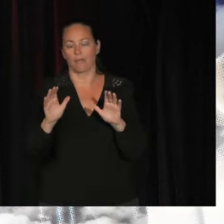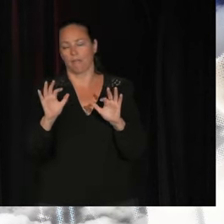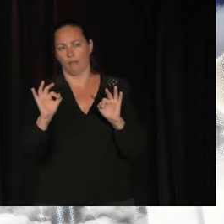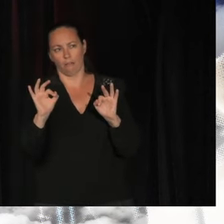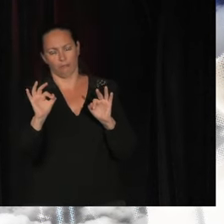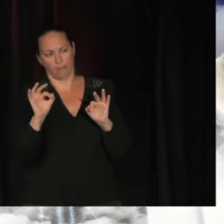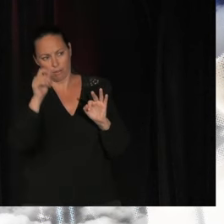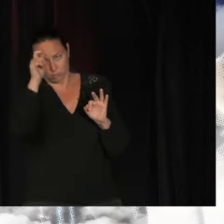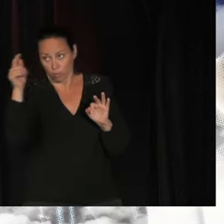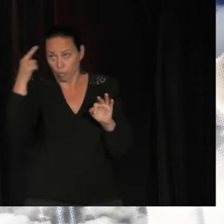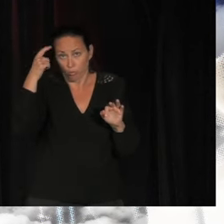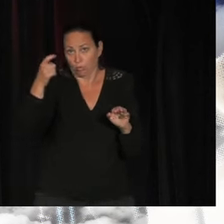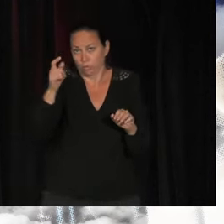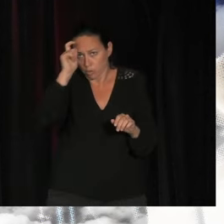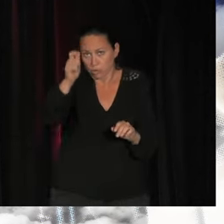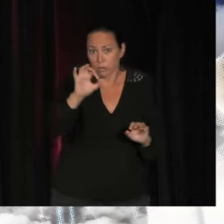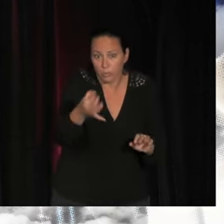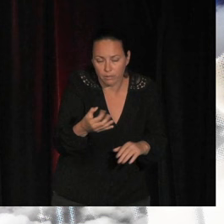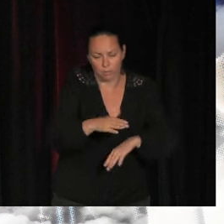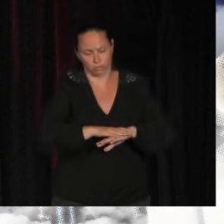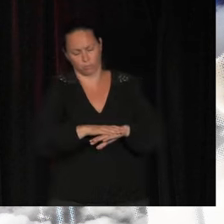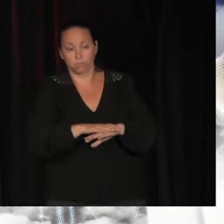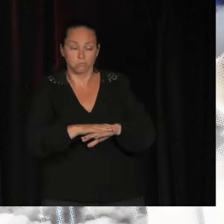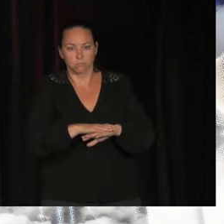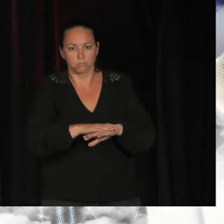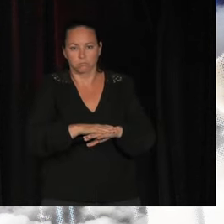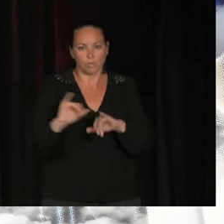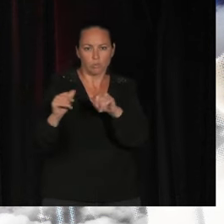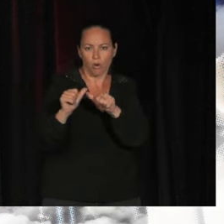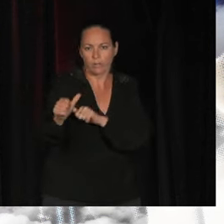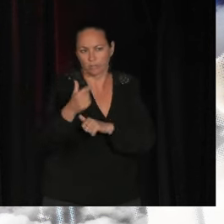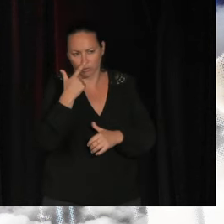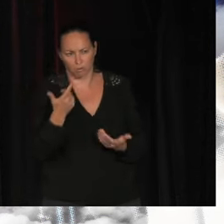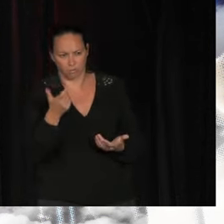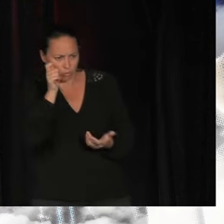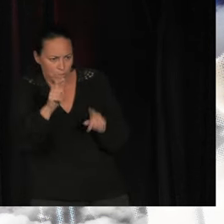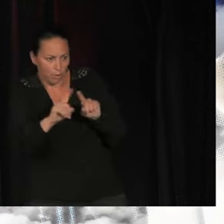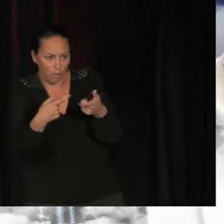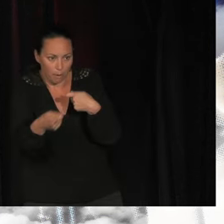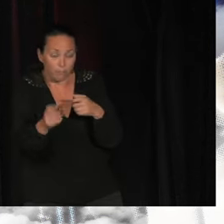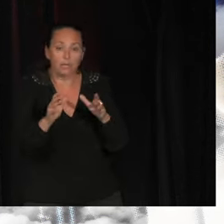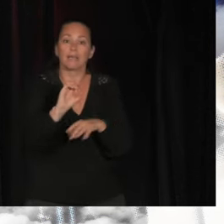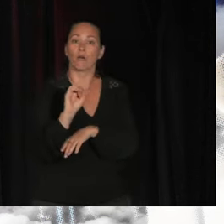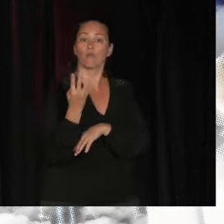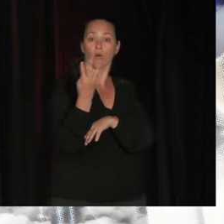eux, leur paraissait naturel, mais qui, à posteriori, on peut se dire que ce n'était peut-être pas forcément la meilleure idée et surtout, quand ils ont annoncé l'Overwatch League, c'était en novembre